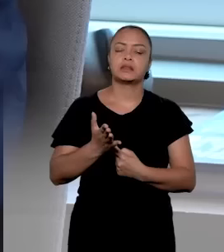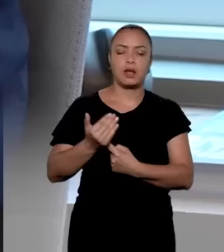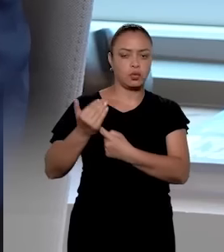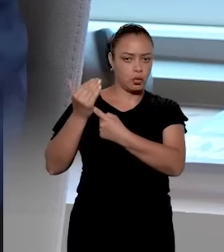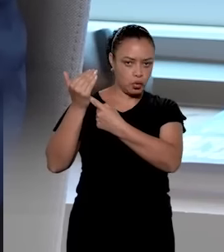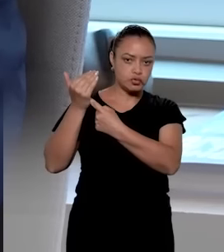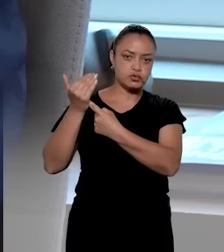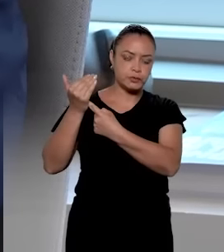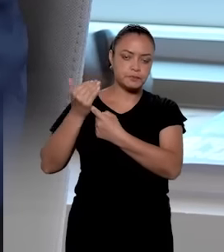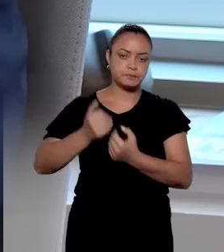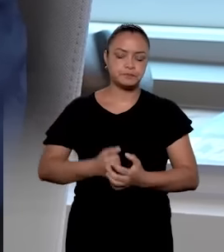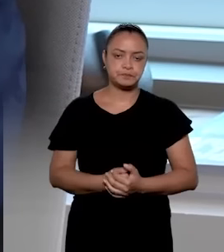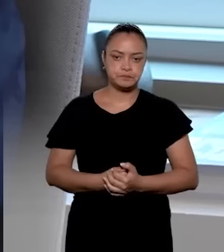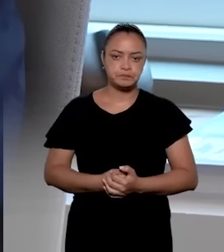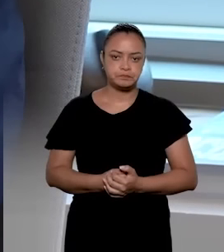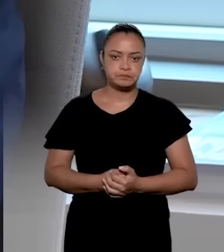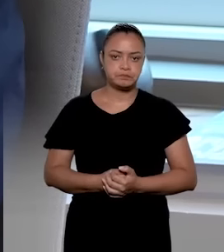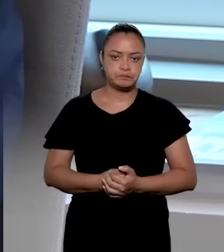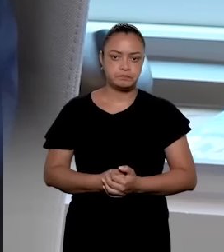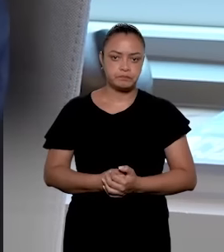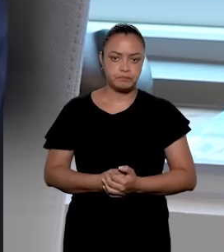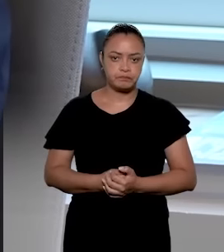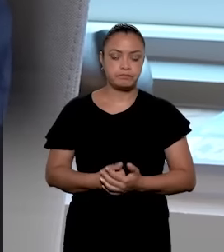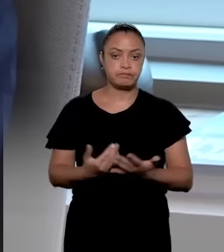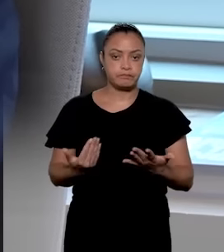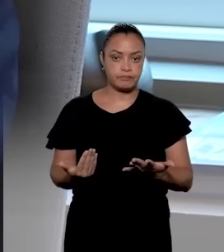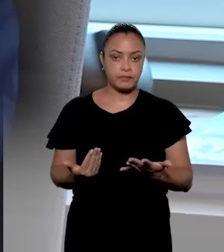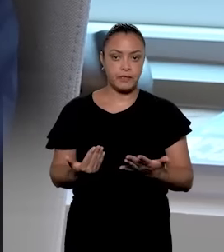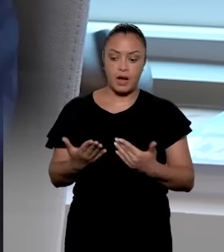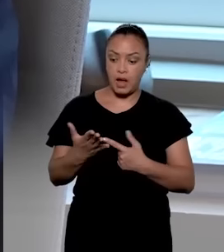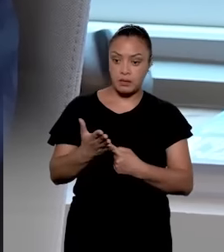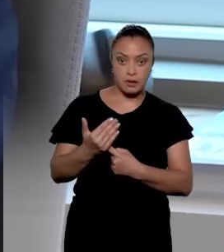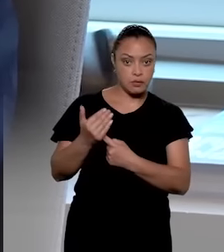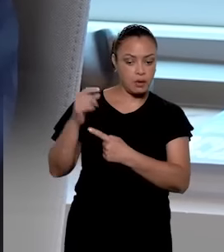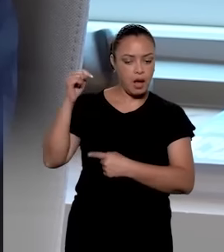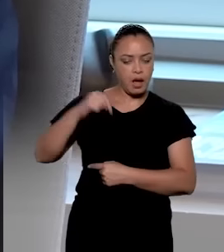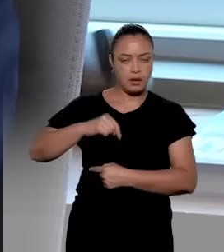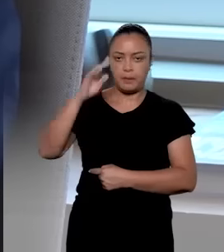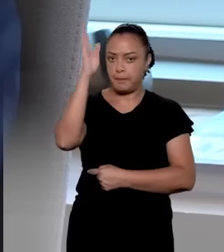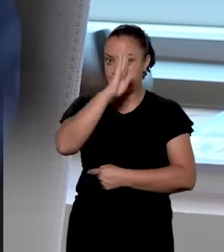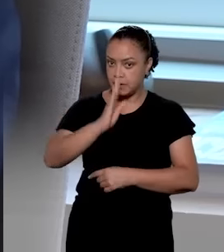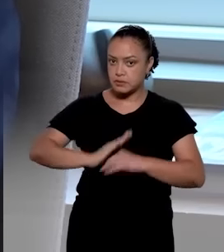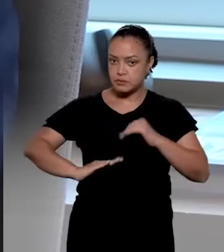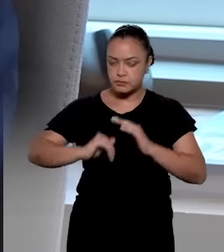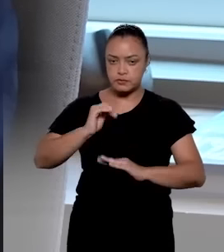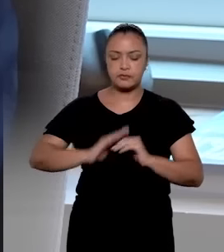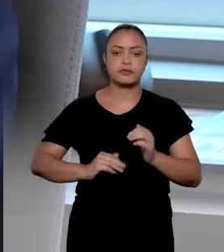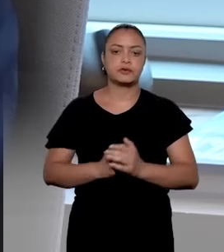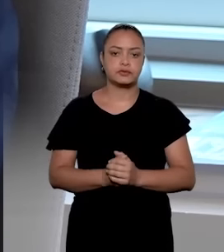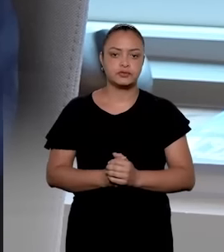longe, disparado. Tecnologia Tropical Sustentável, desenvolvida aqui no Brasil por órgãos de pesquisa